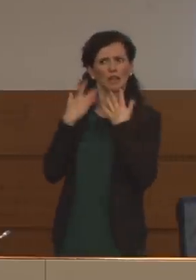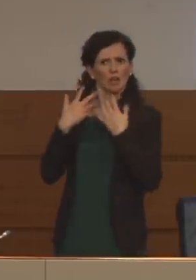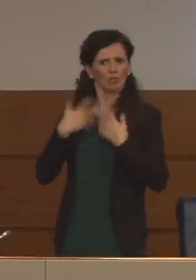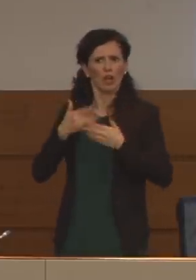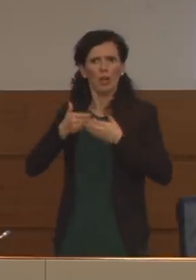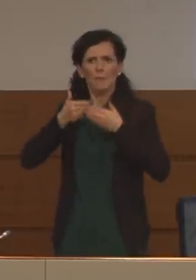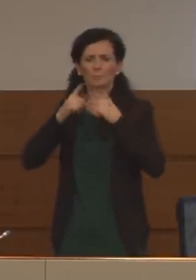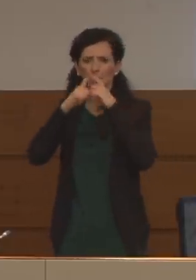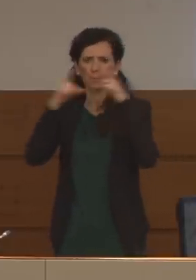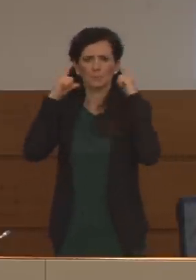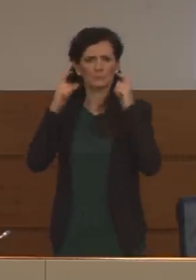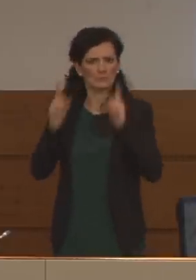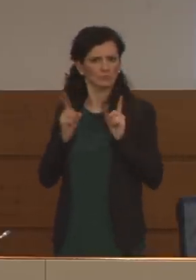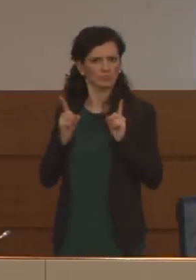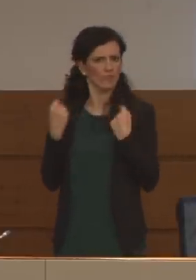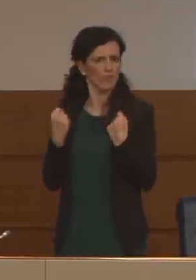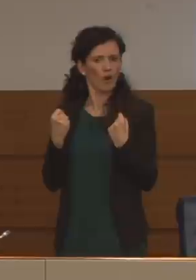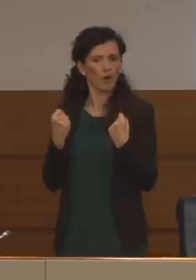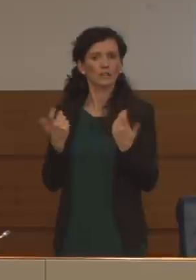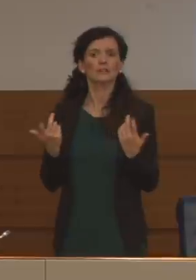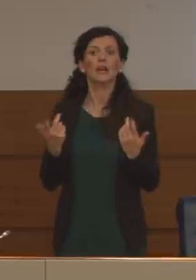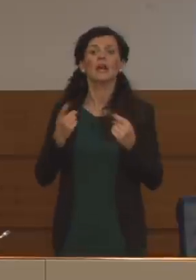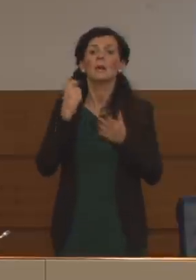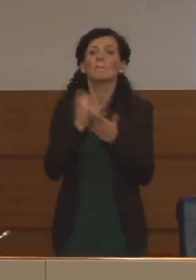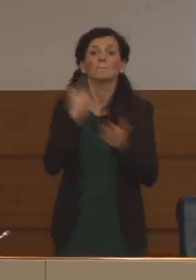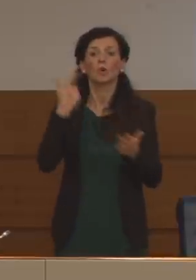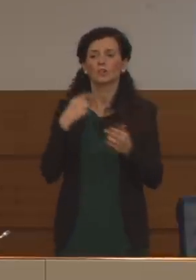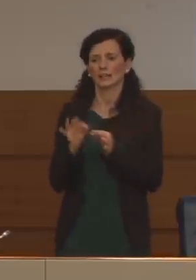mente è il distanziamento sociale cioè la distanza che dobbiamo